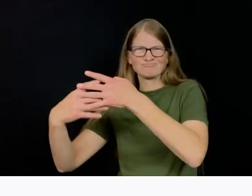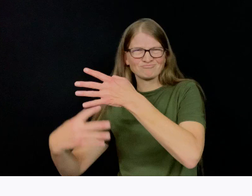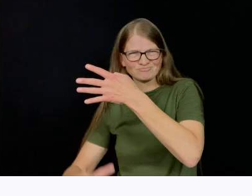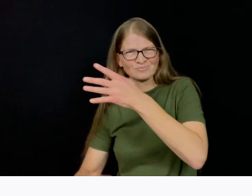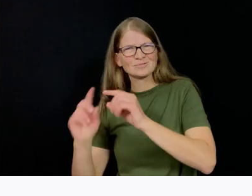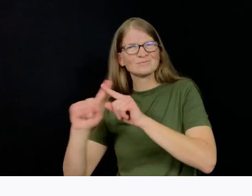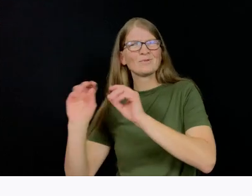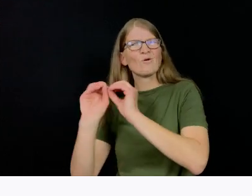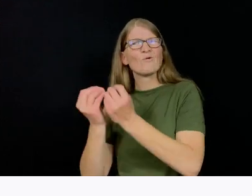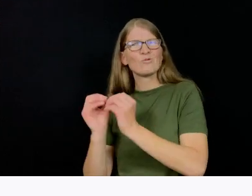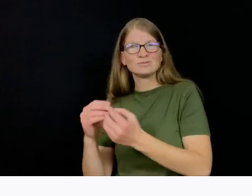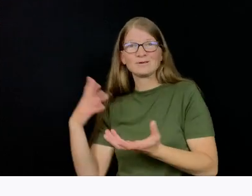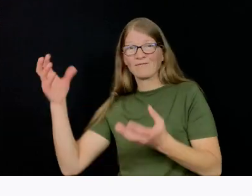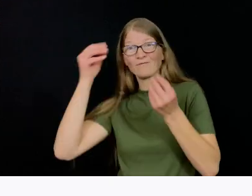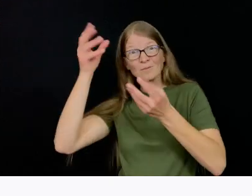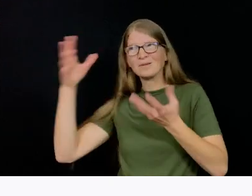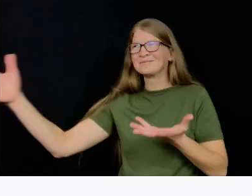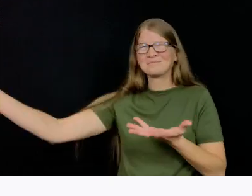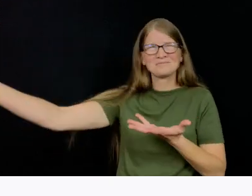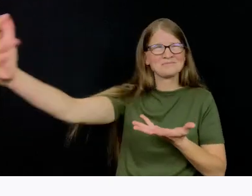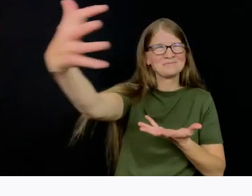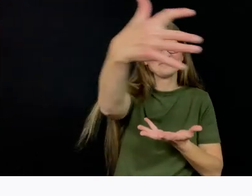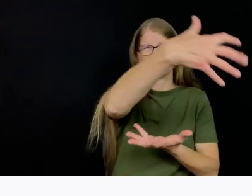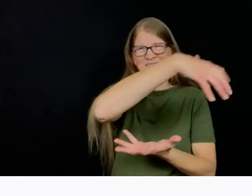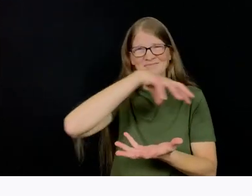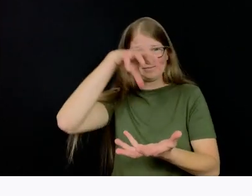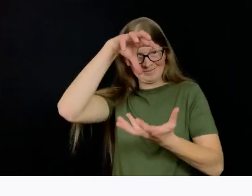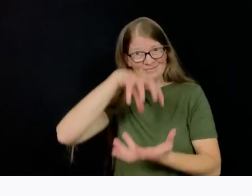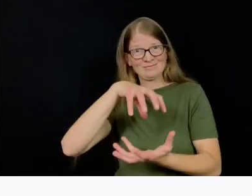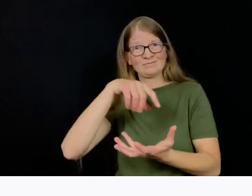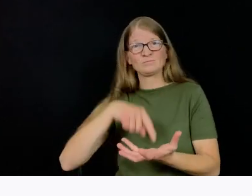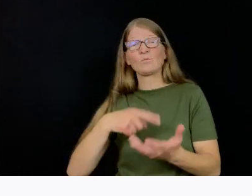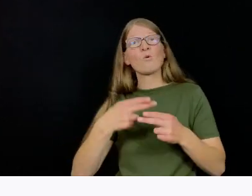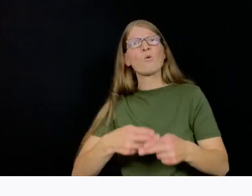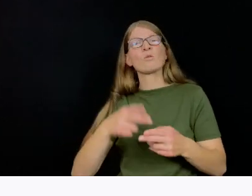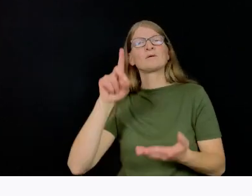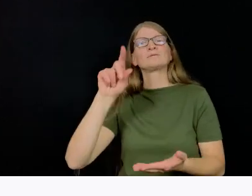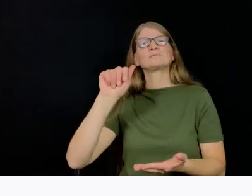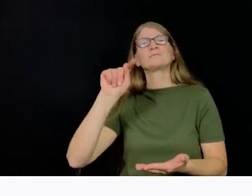تُسمّى Data Commons ويتم استخدام هذه البيانات بالفعل من قبل الطلاب